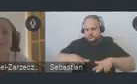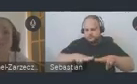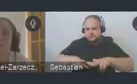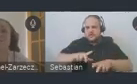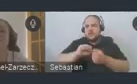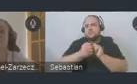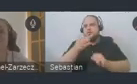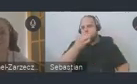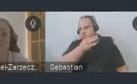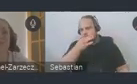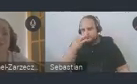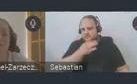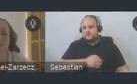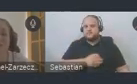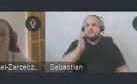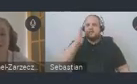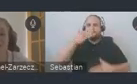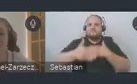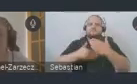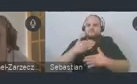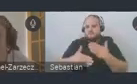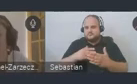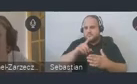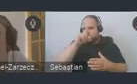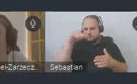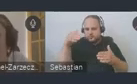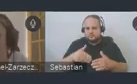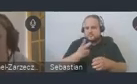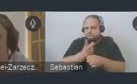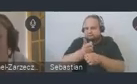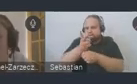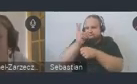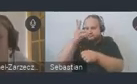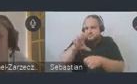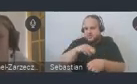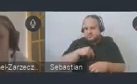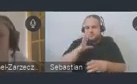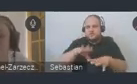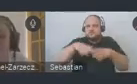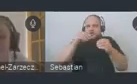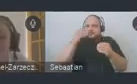Więc później z naszymi cyfrowymi debiutantami możemy iść dalej i jak już nie są takimi debiutantami